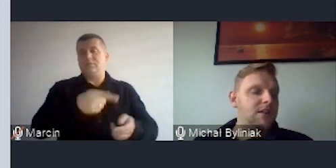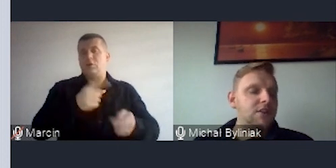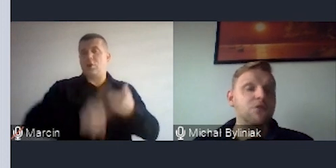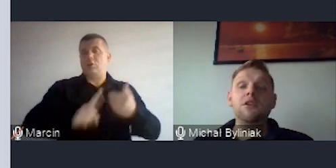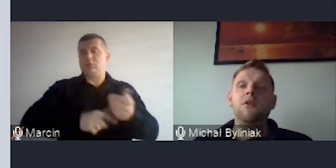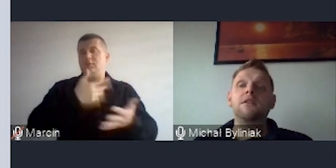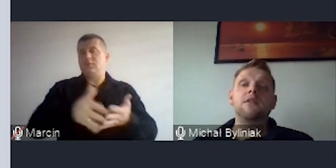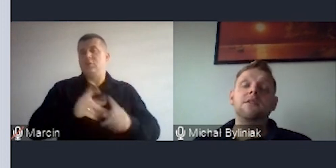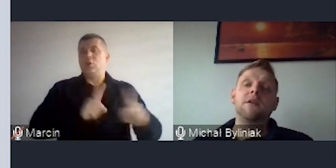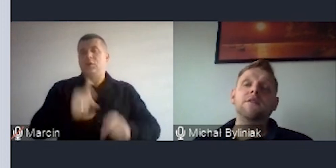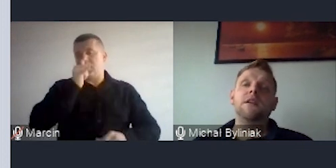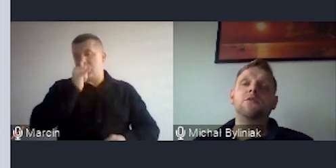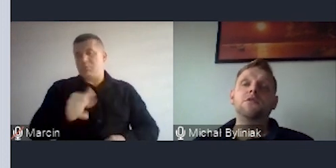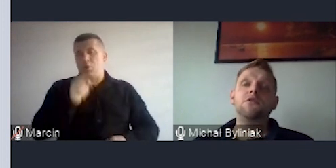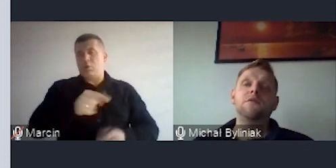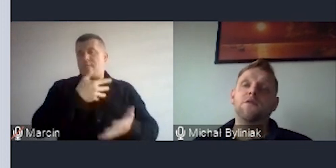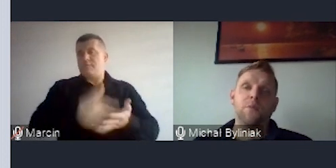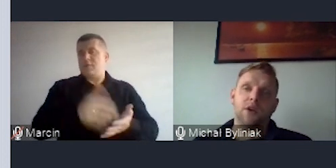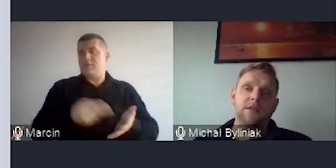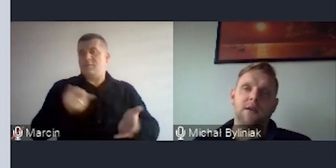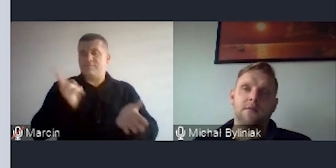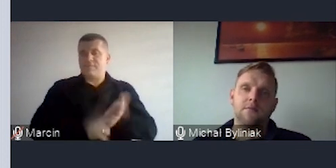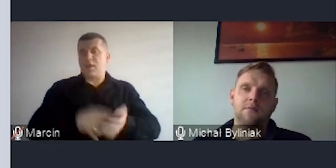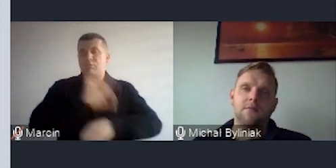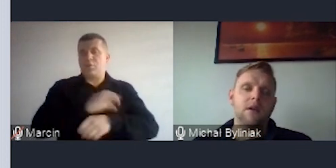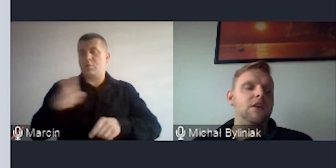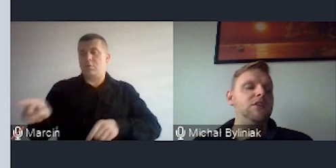Oznacza to, że nie mogę tego samego wydatku rozliczyć w dwóch projektach,